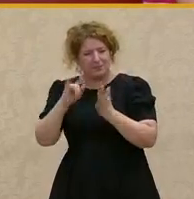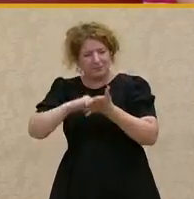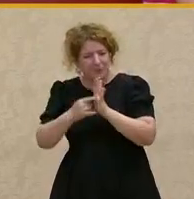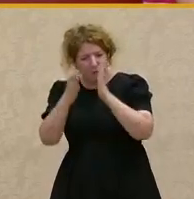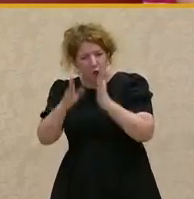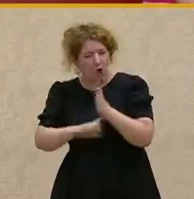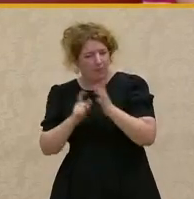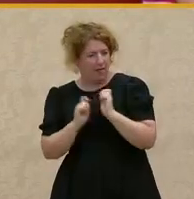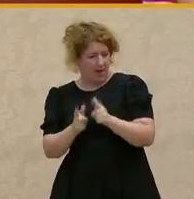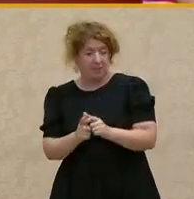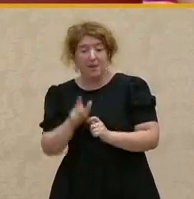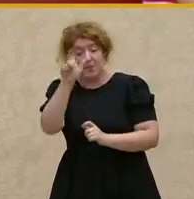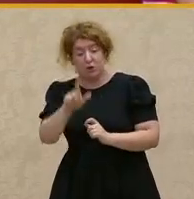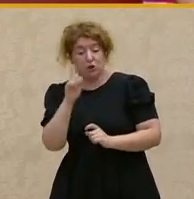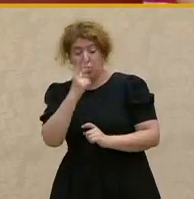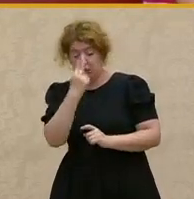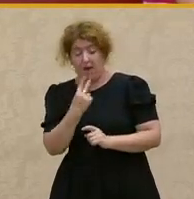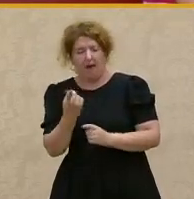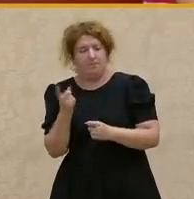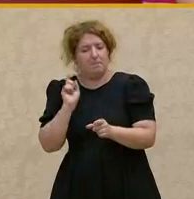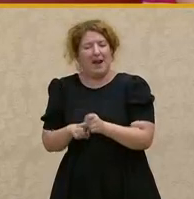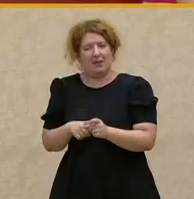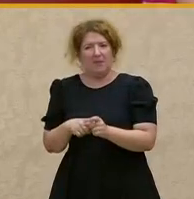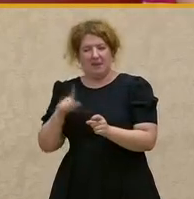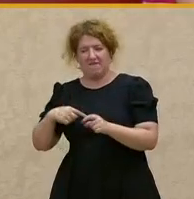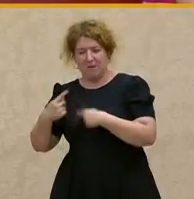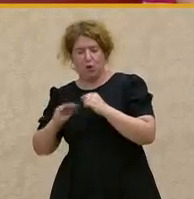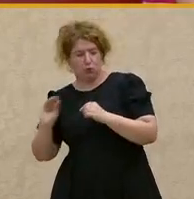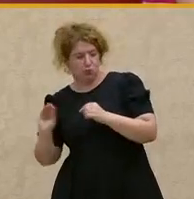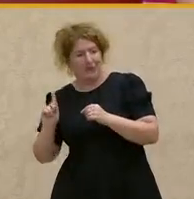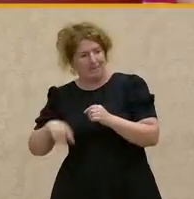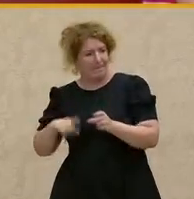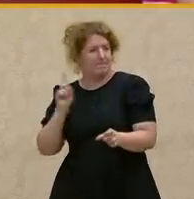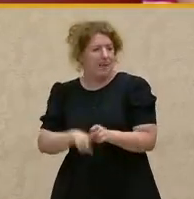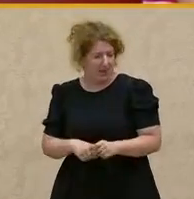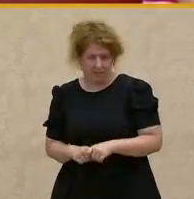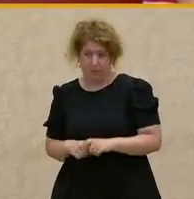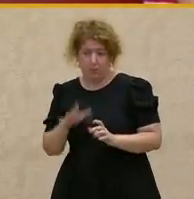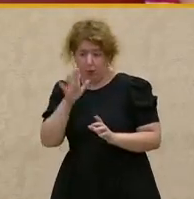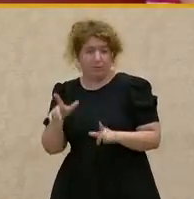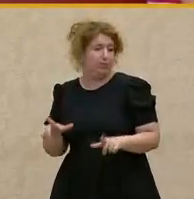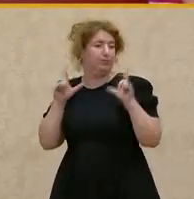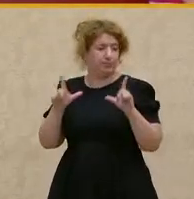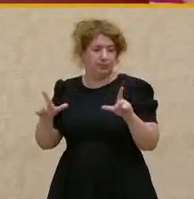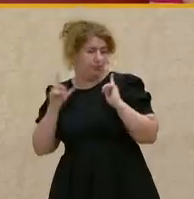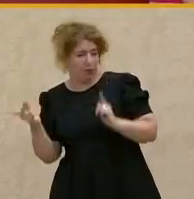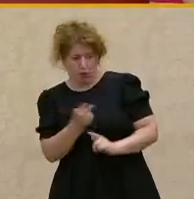partícipes tanto a las personas sordociegas como a las familias, que son protagonistas indiscutibles